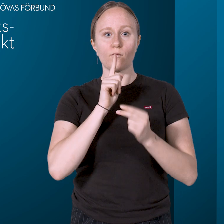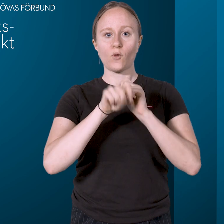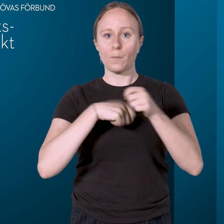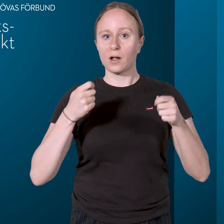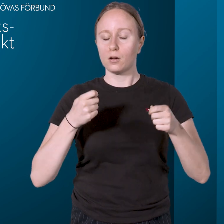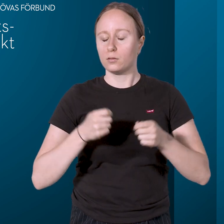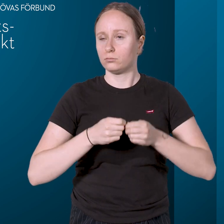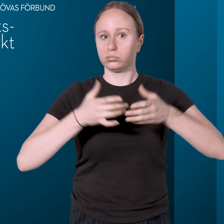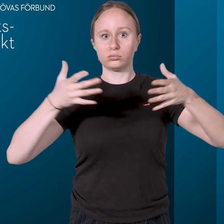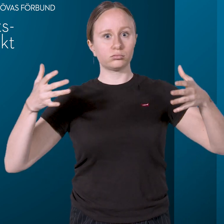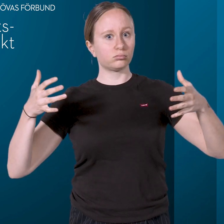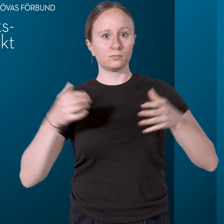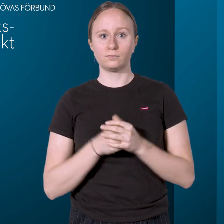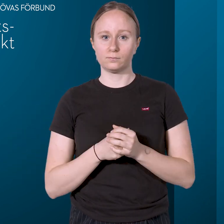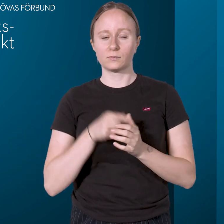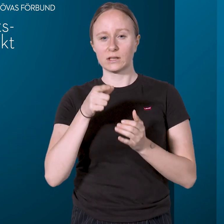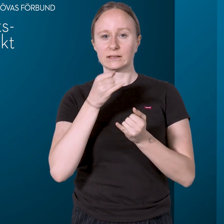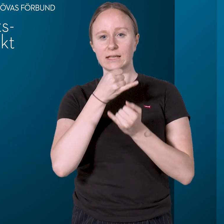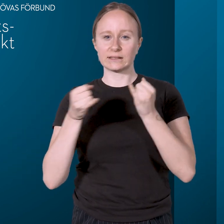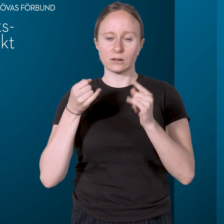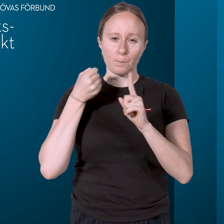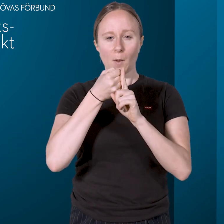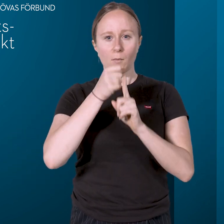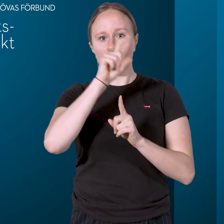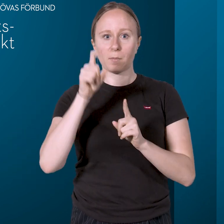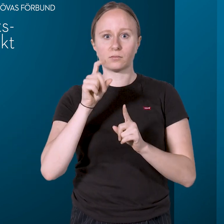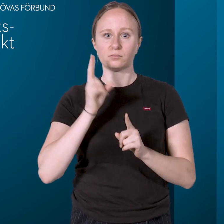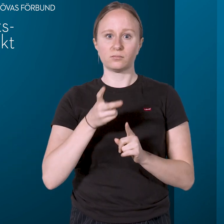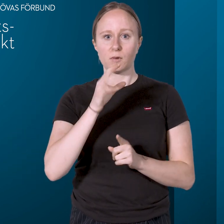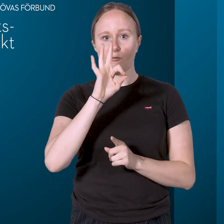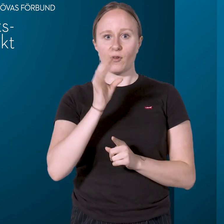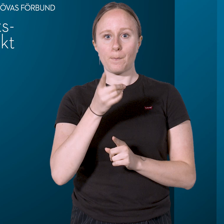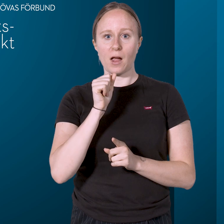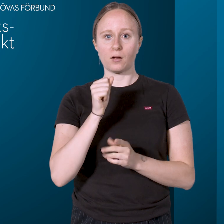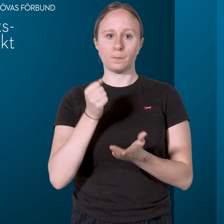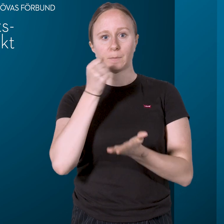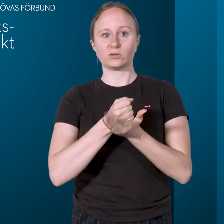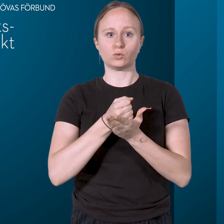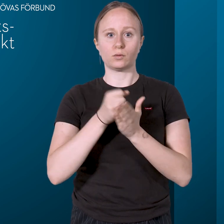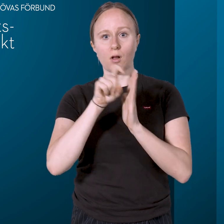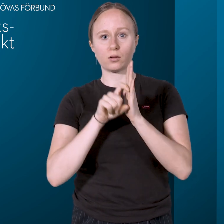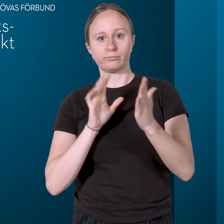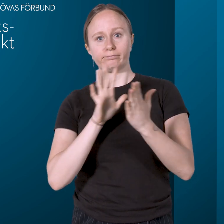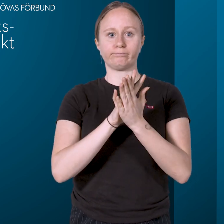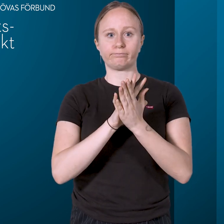till Dövas Förbund ökat explosionsartat. Den senaste motgången går ut på att FPA har beslutat att lagstridigt -